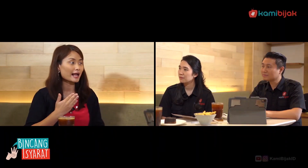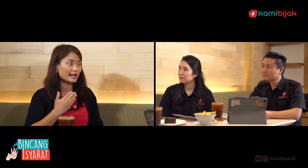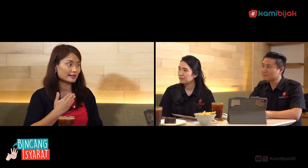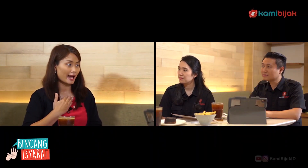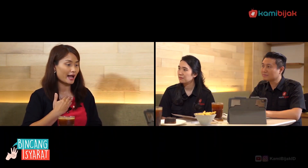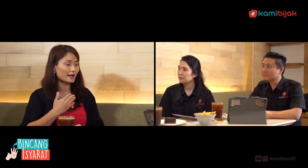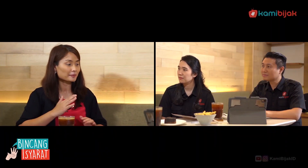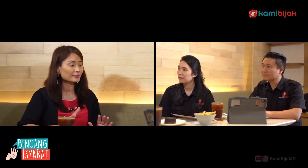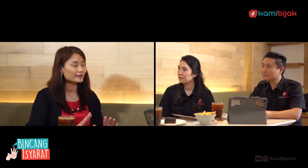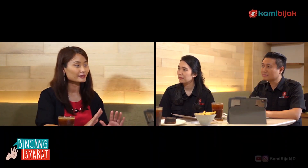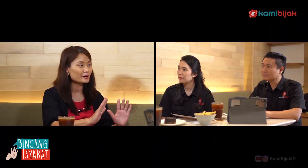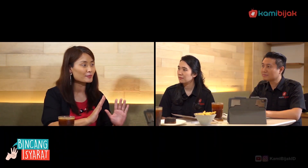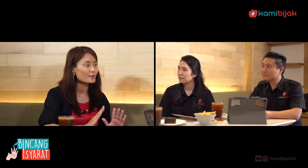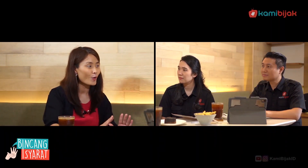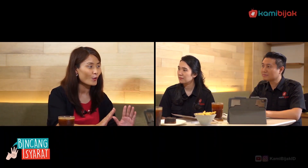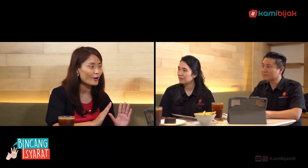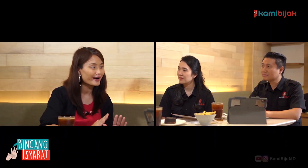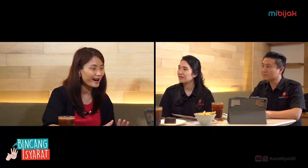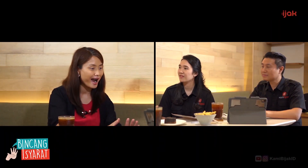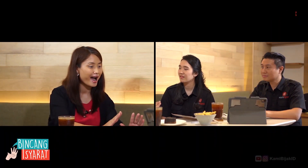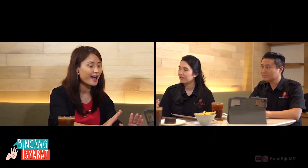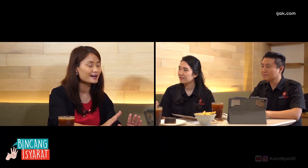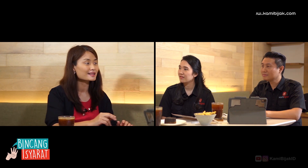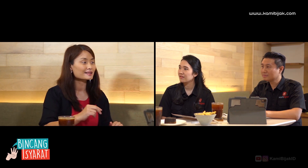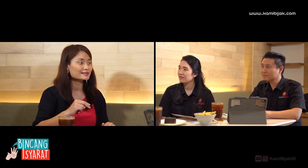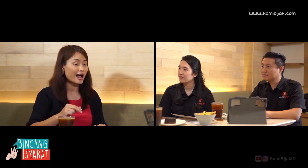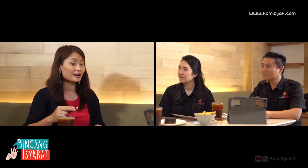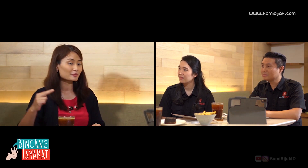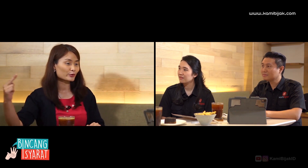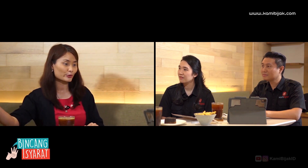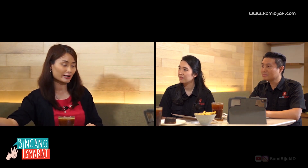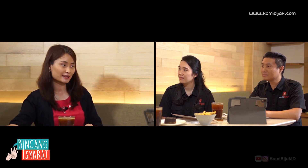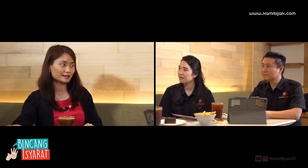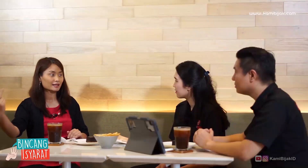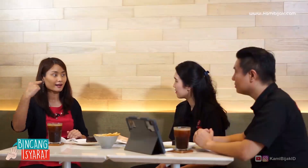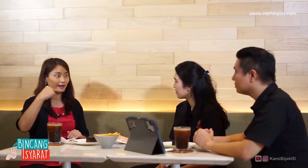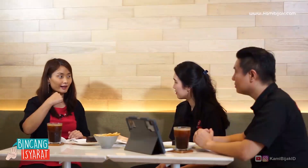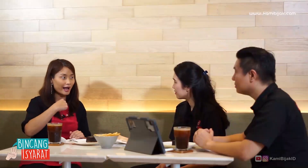Kalau praktek saya mendemokan dan murid-murid melihat aku demo